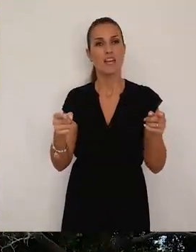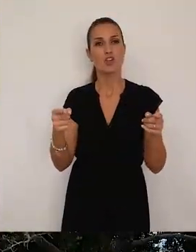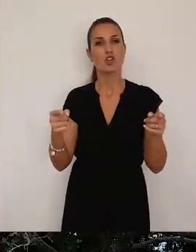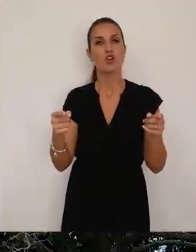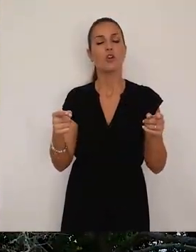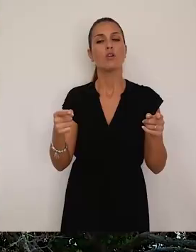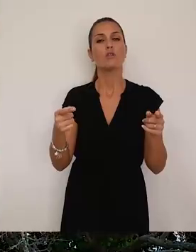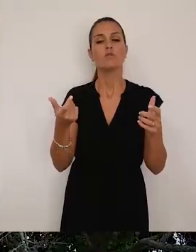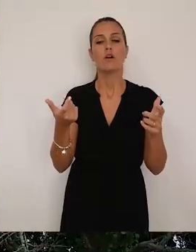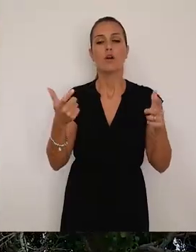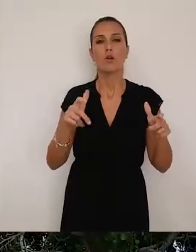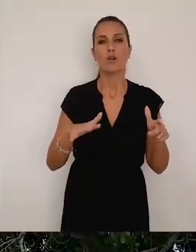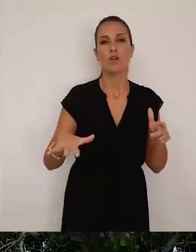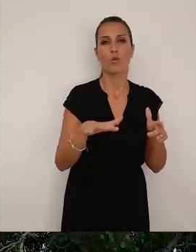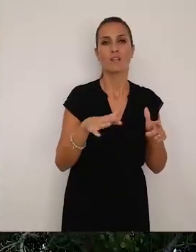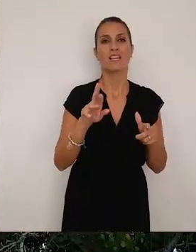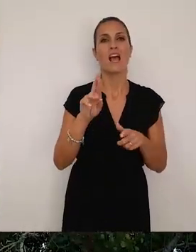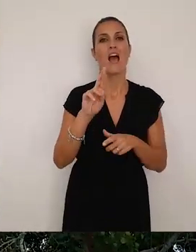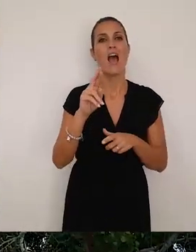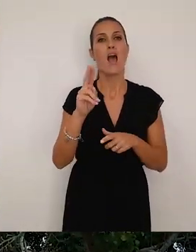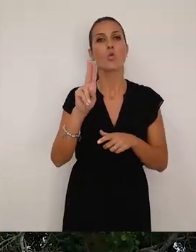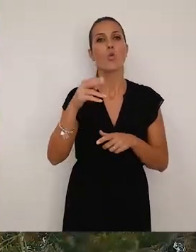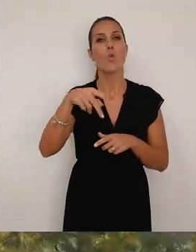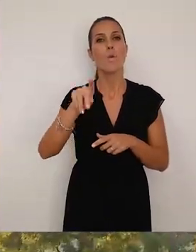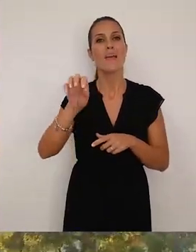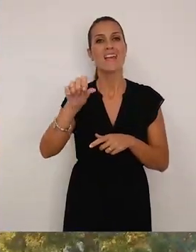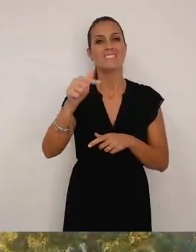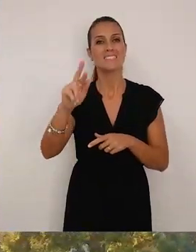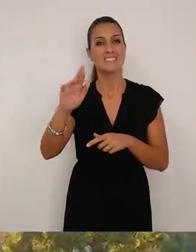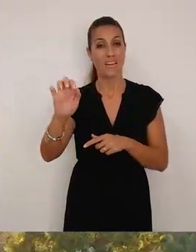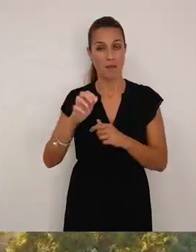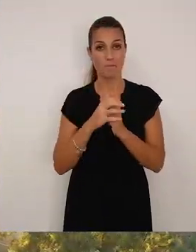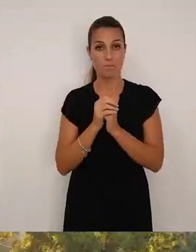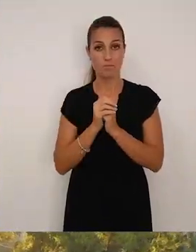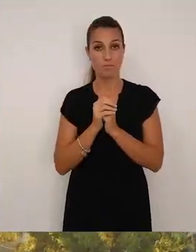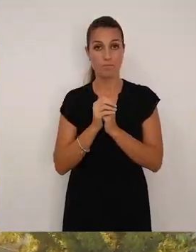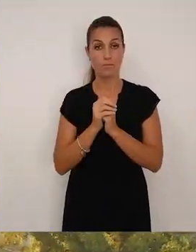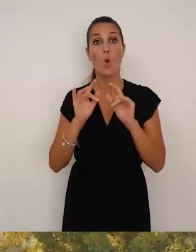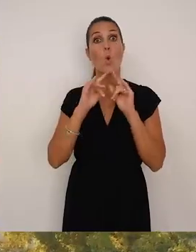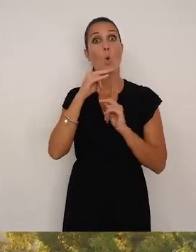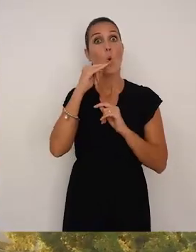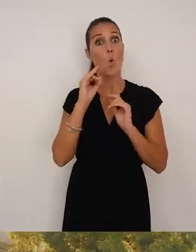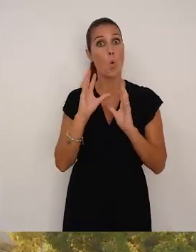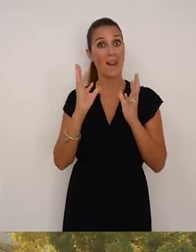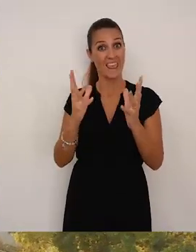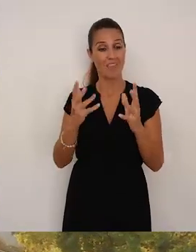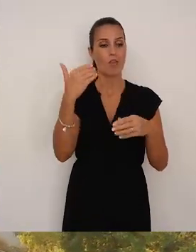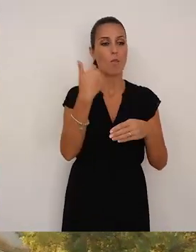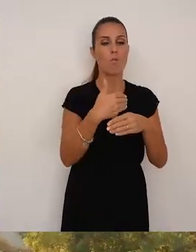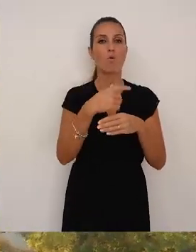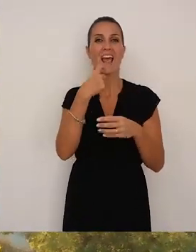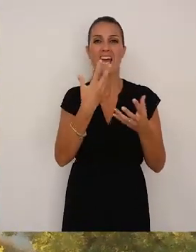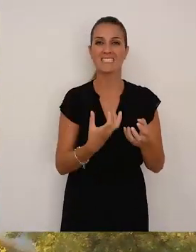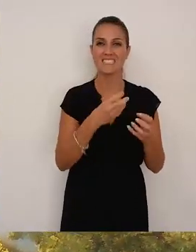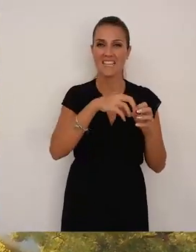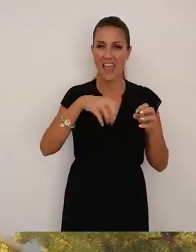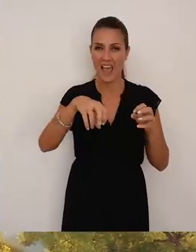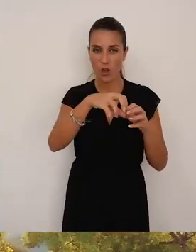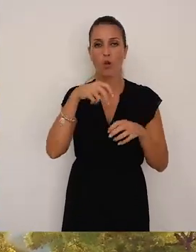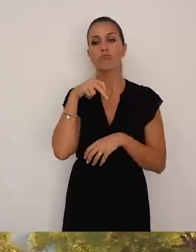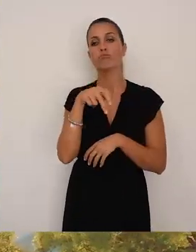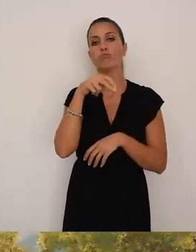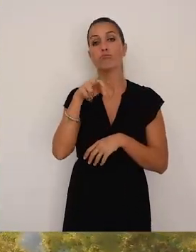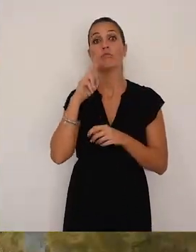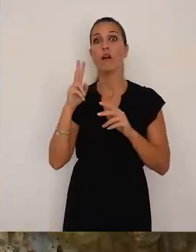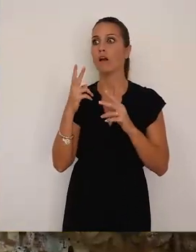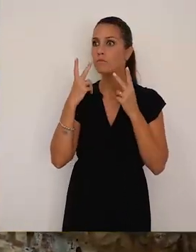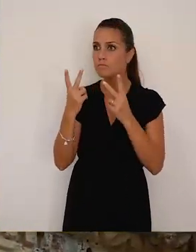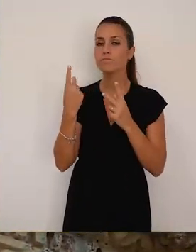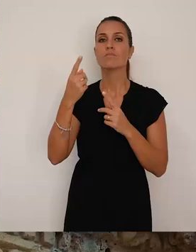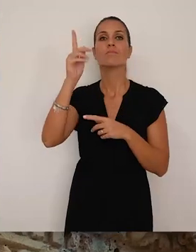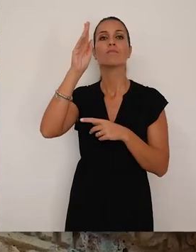Passeggiando tra gli ulivi e i muretti a secco si incontra la chiesa di San Giuseppe, edificata